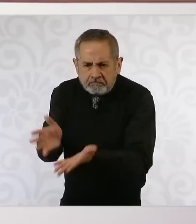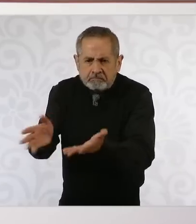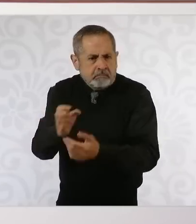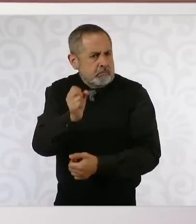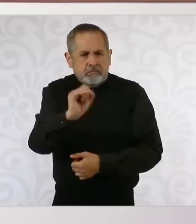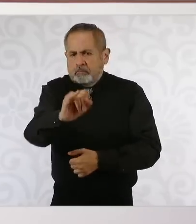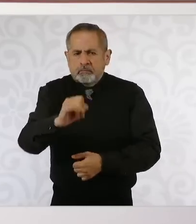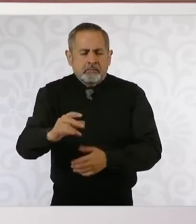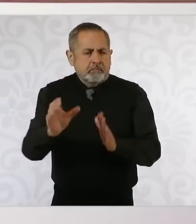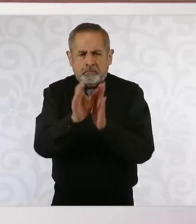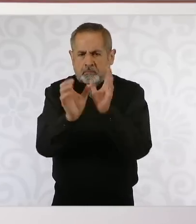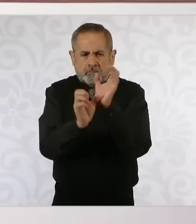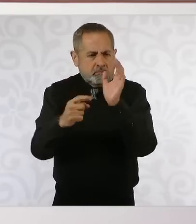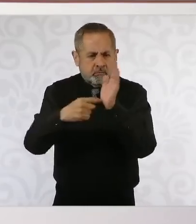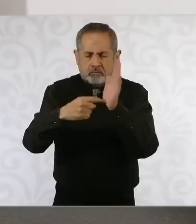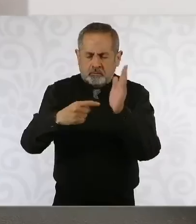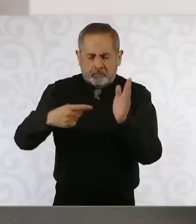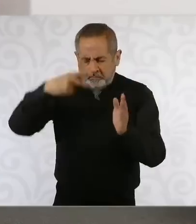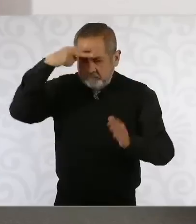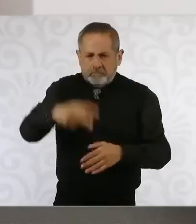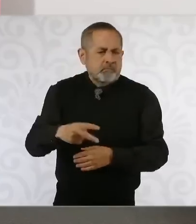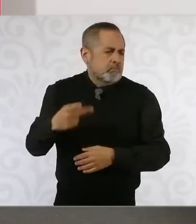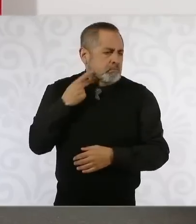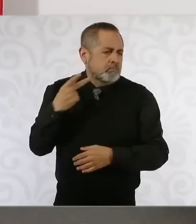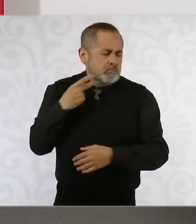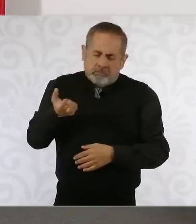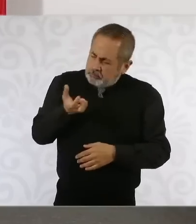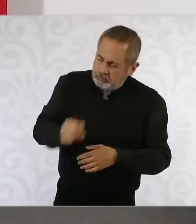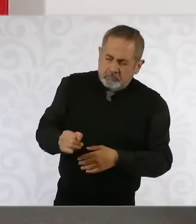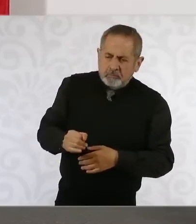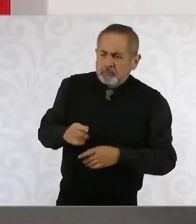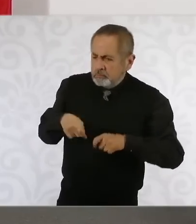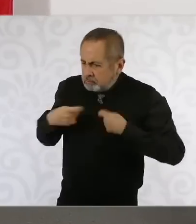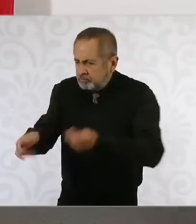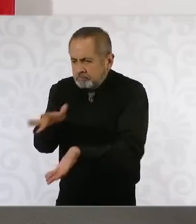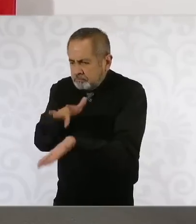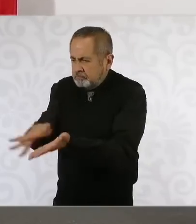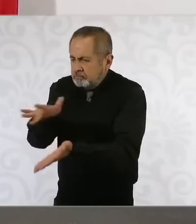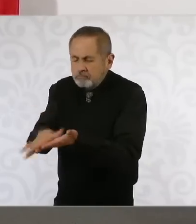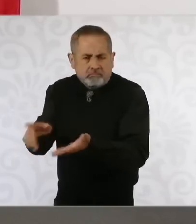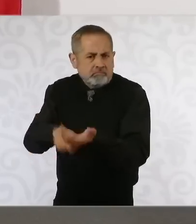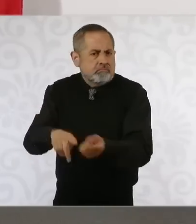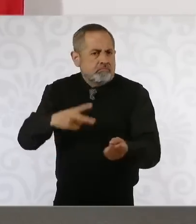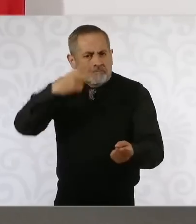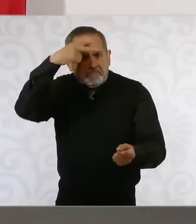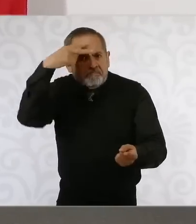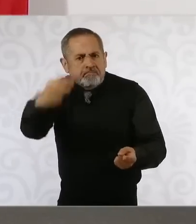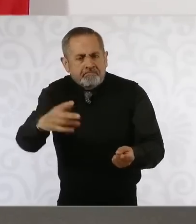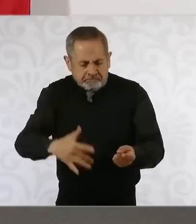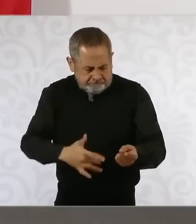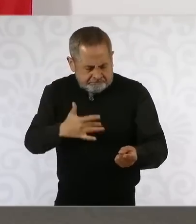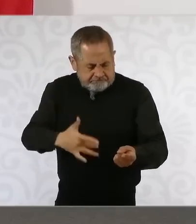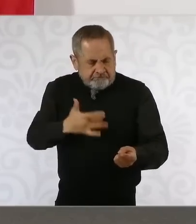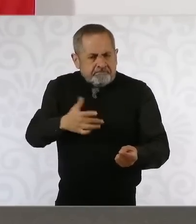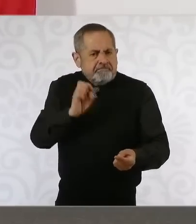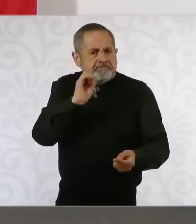de México y la vamos a defender y además es parte del humanismo que nosotros defendemos